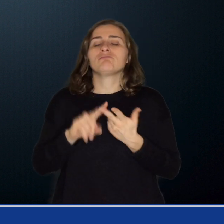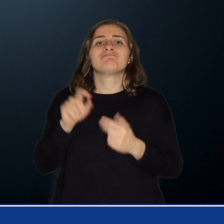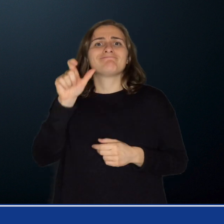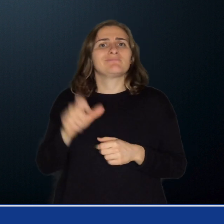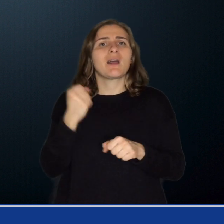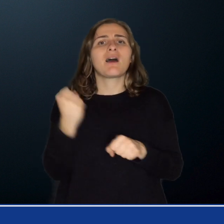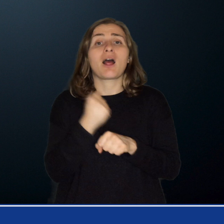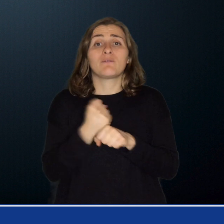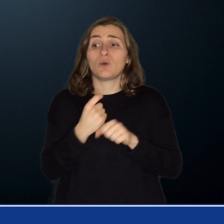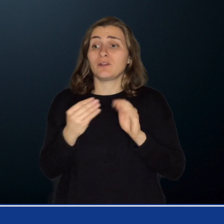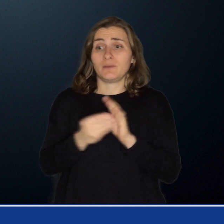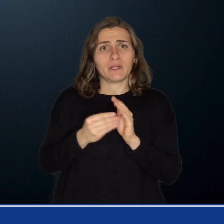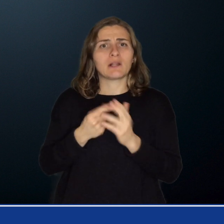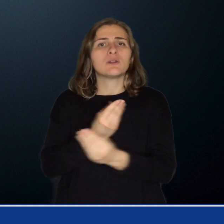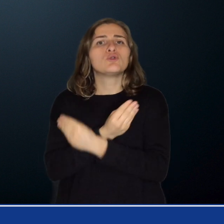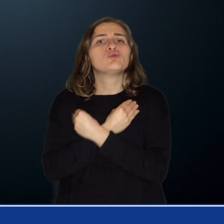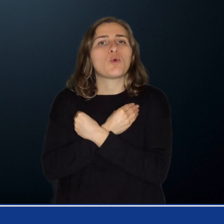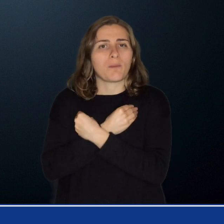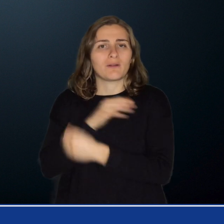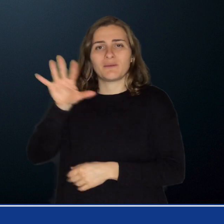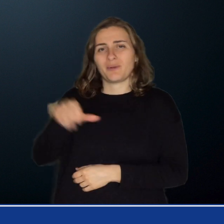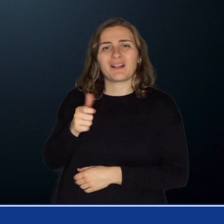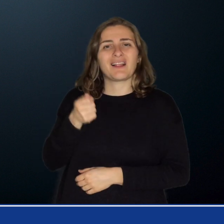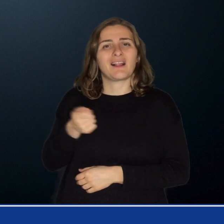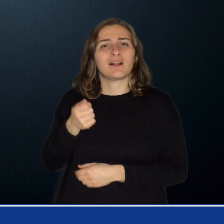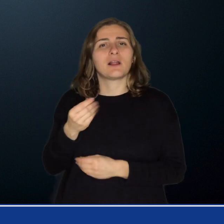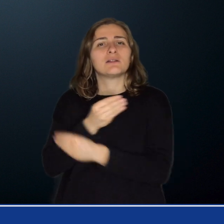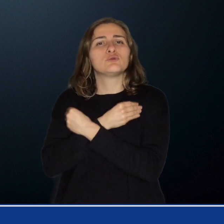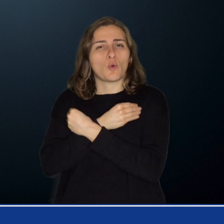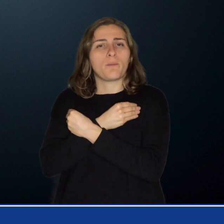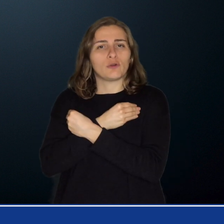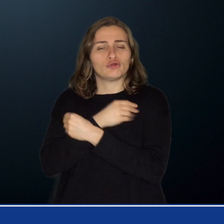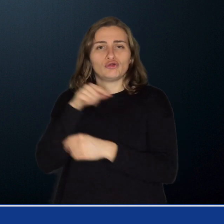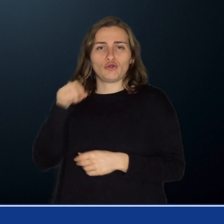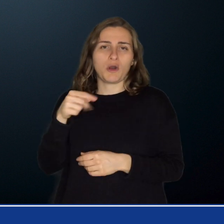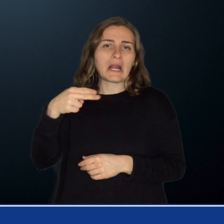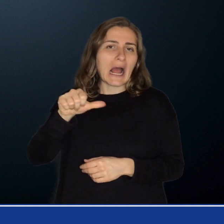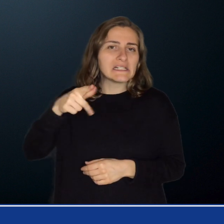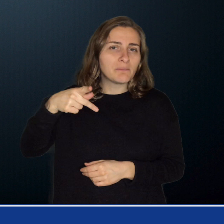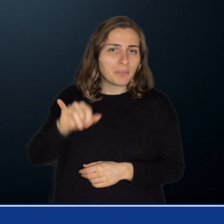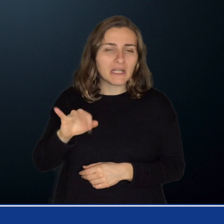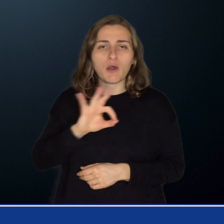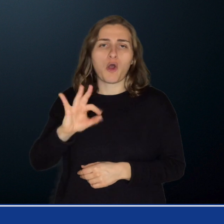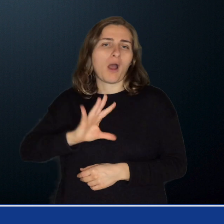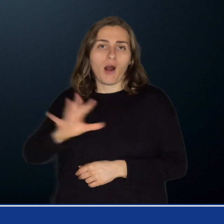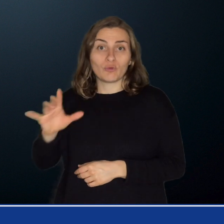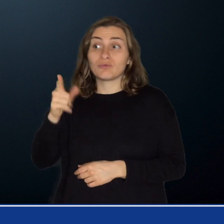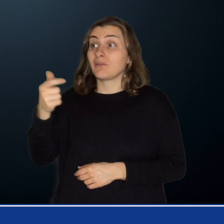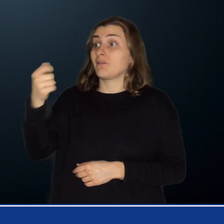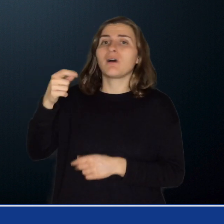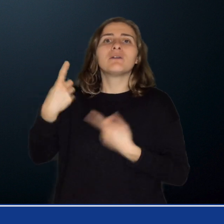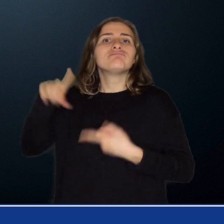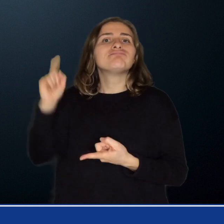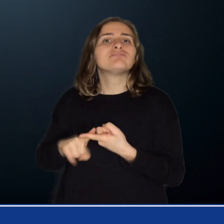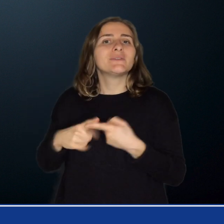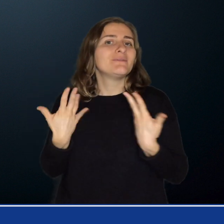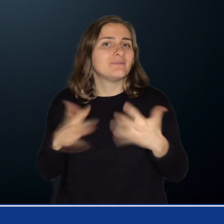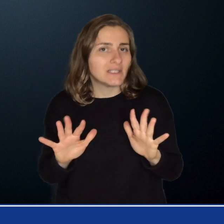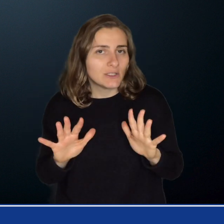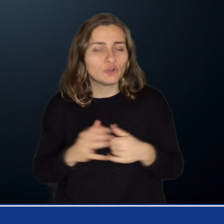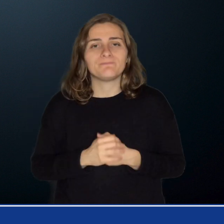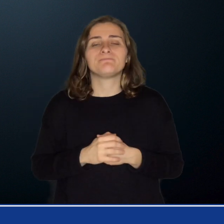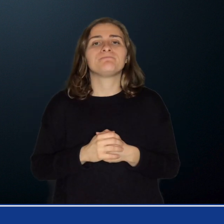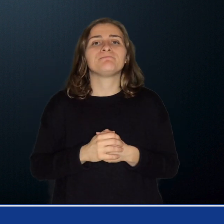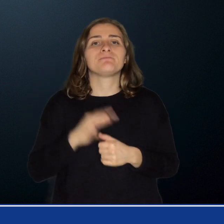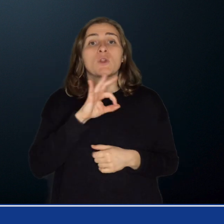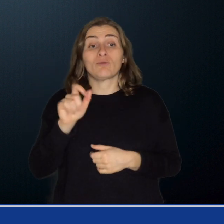lavoratori dipendenti disoccupati che abbiano esaurito il trattamento di disoccupazione (NAspi o altro),